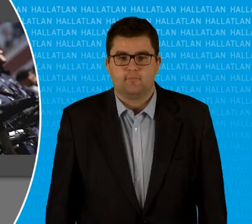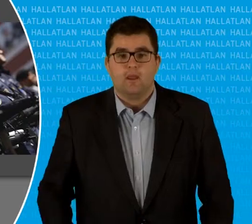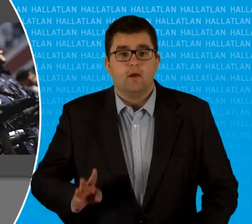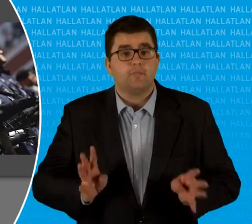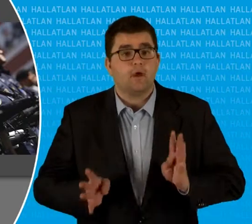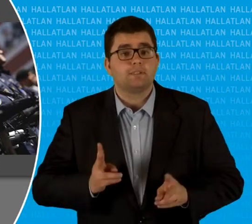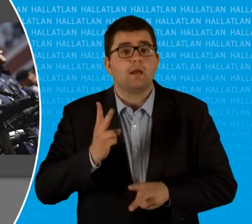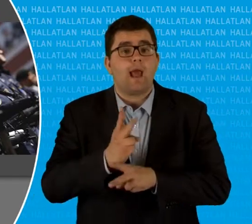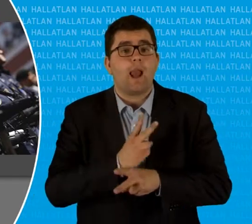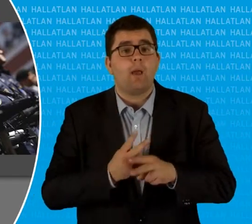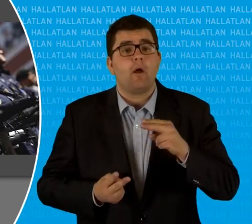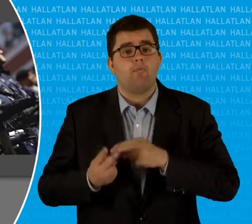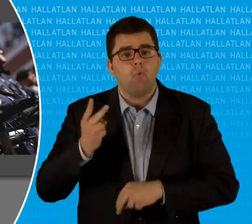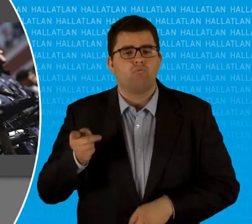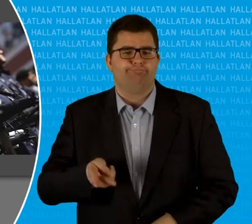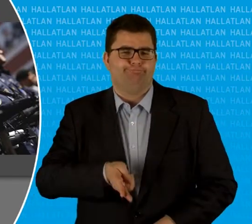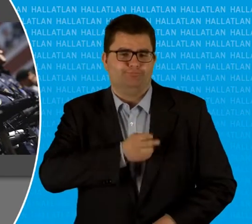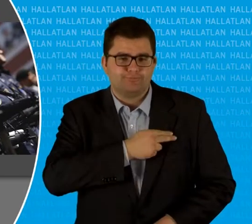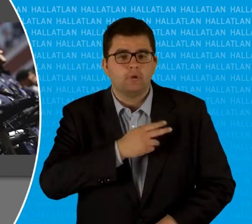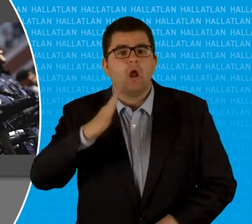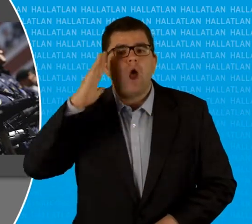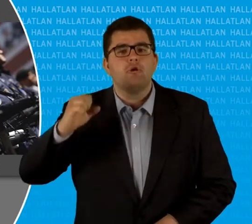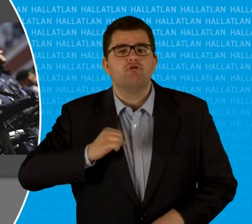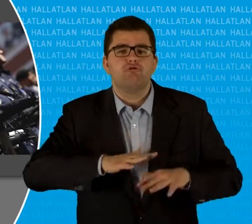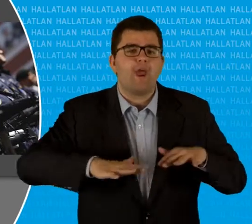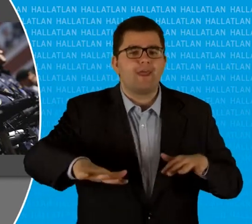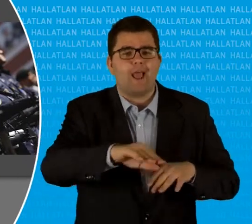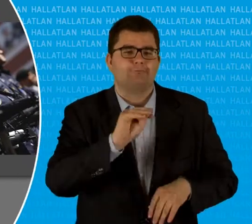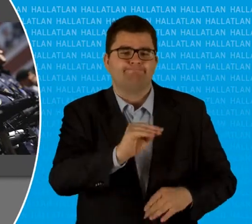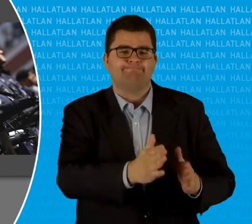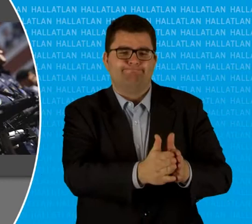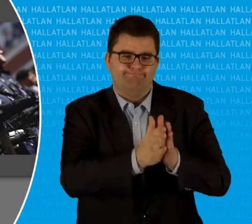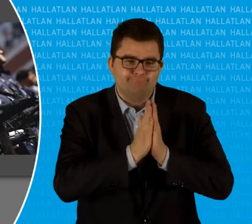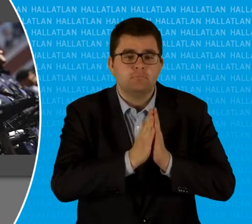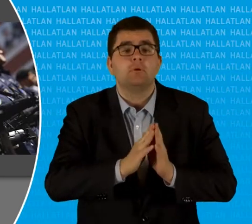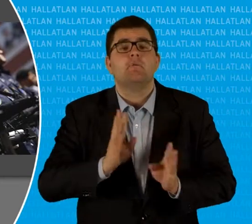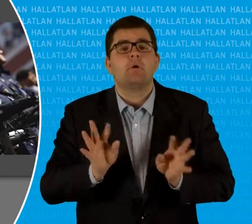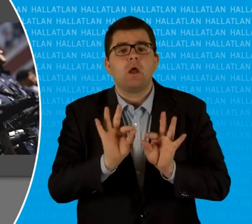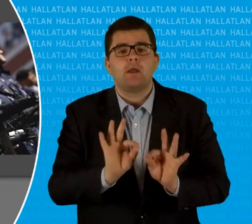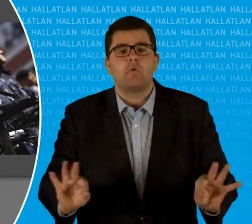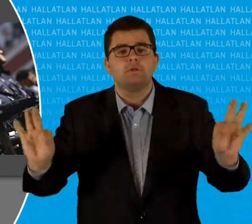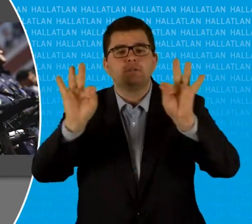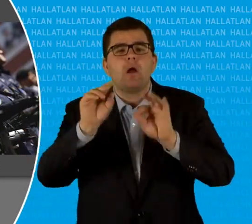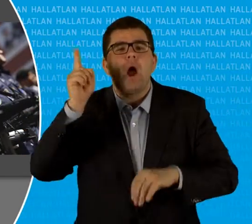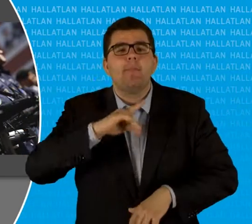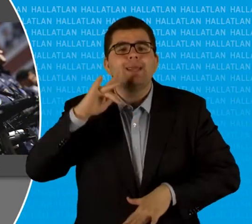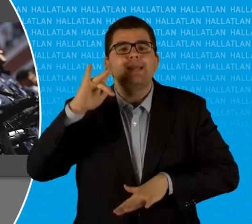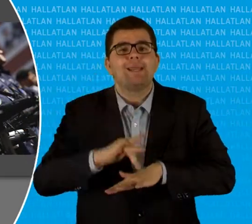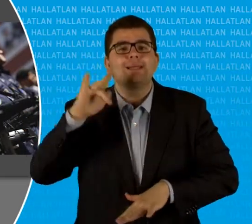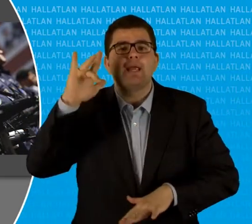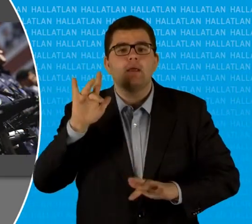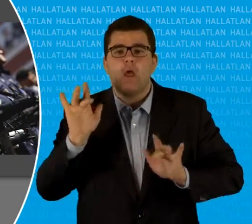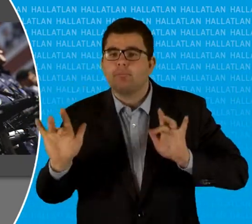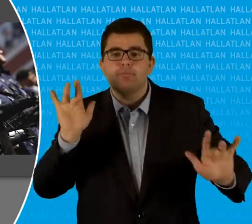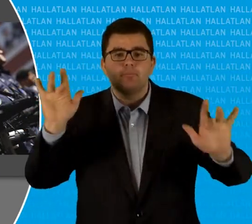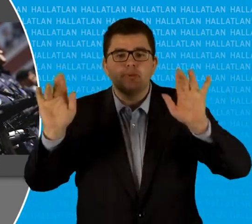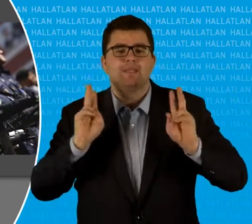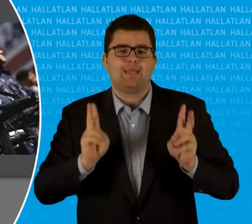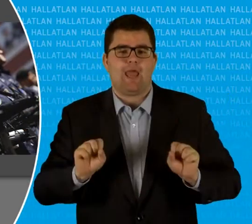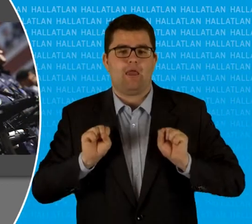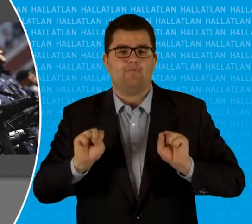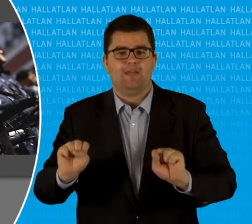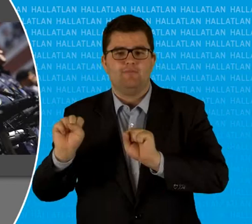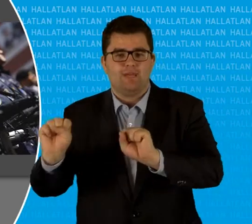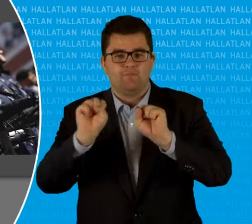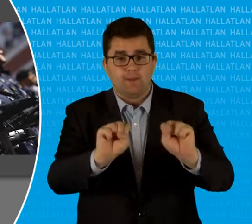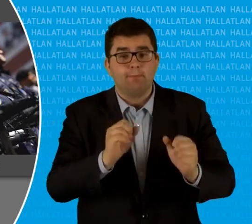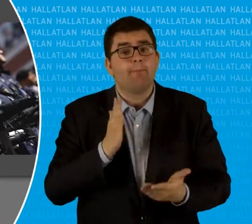A francia államfő felkérte a hadsereget, hogy vegyen részt az ország érzékeny pontjainak a védelmében.